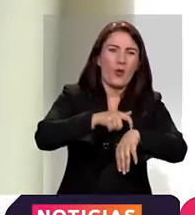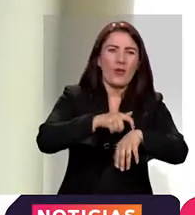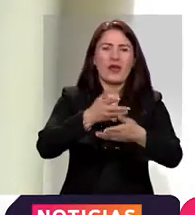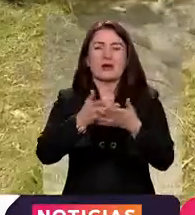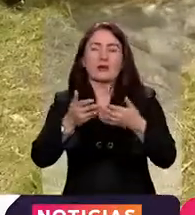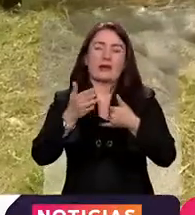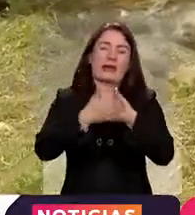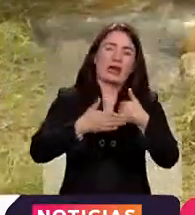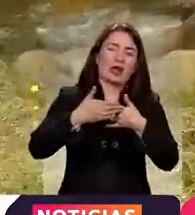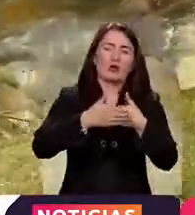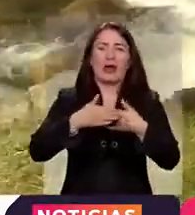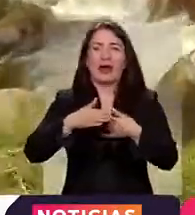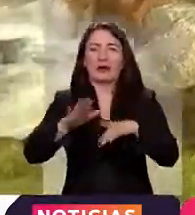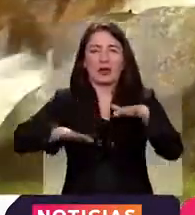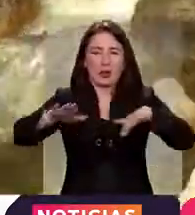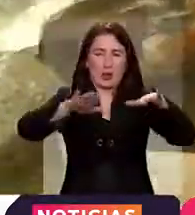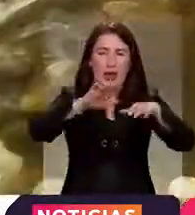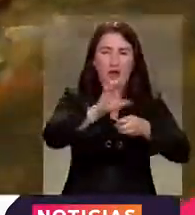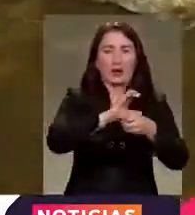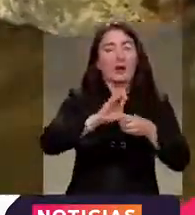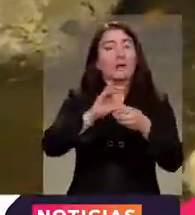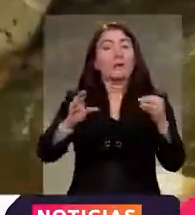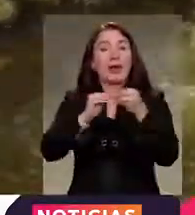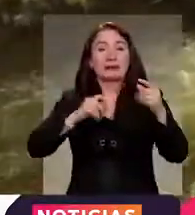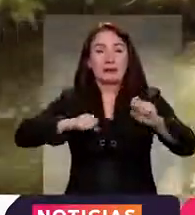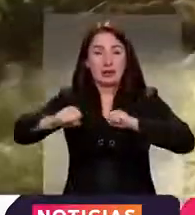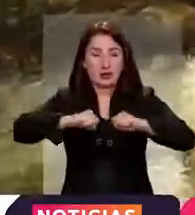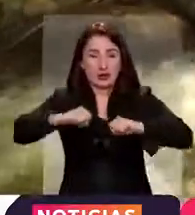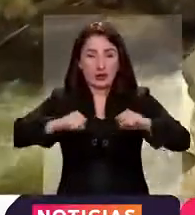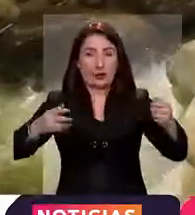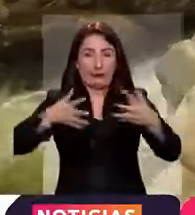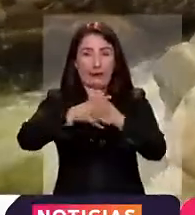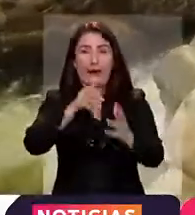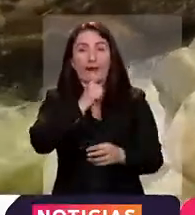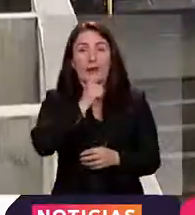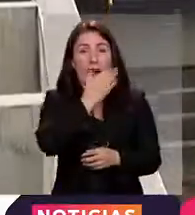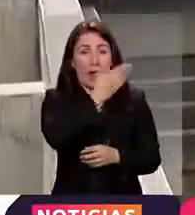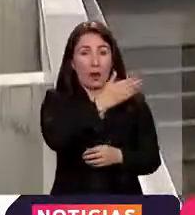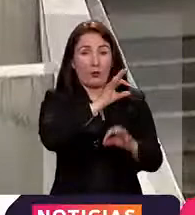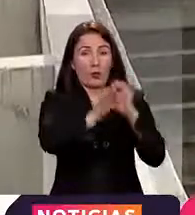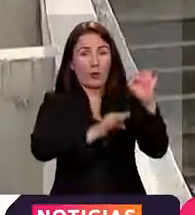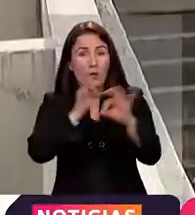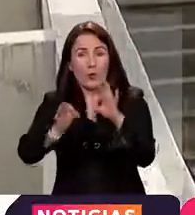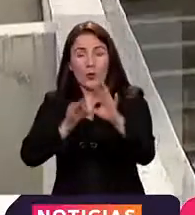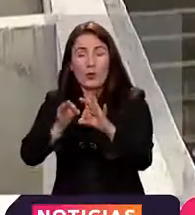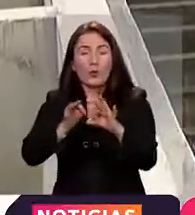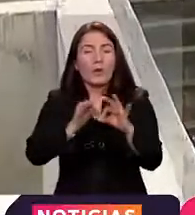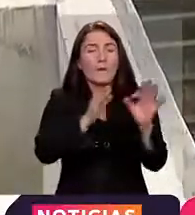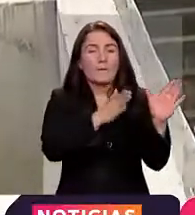ESTADO QUIERA, TIENE UN COSTO, Y PUES DESDE COSTO A TENER QUE SER ASUMIDO POR TODOS NOSOTROS Y A TRAVéS DE DIFERENTES MEDIOS, INCLUSIVE ALGUNOS CASOS PUEDE SER UNA CONTRIBUCIóN CON LOS PEAJES